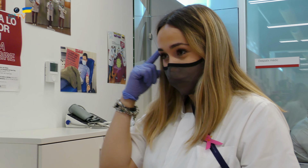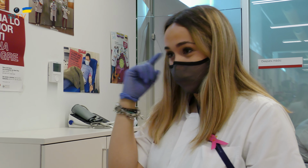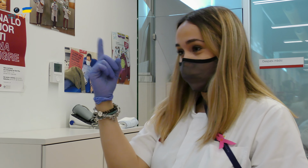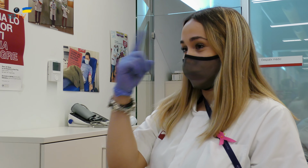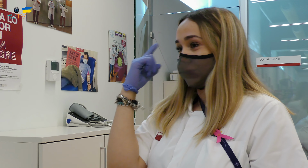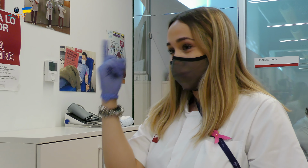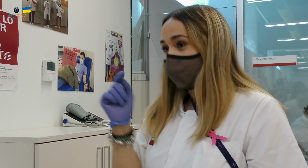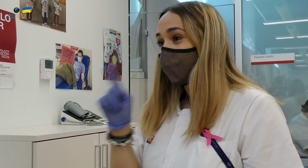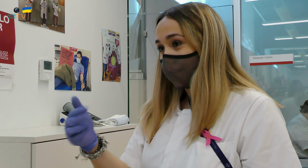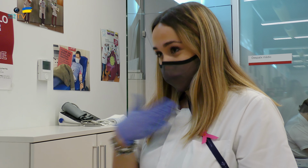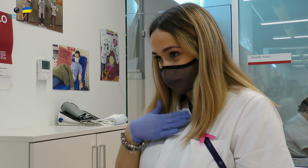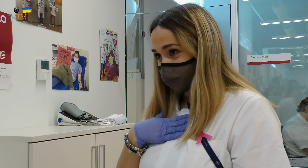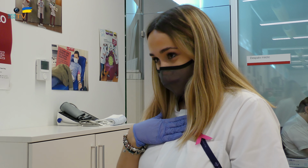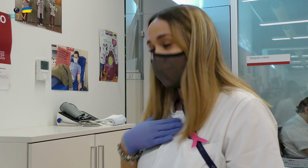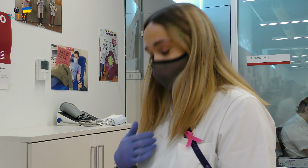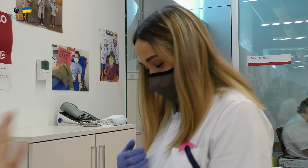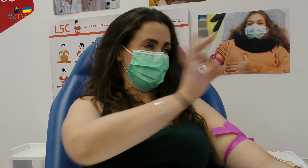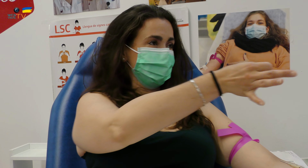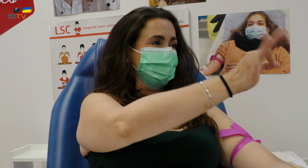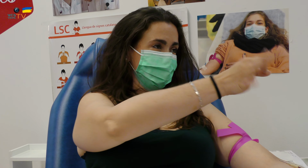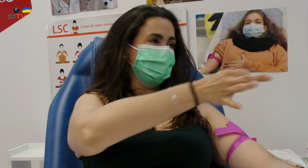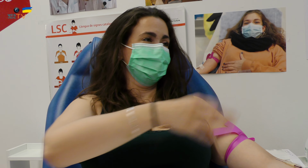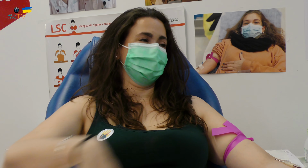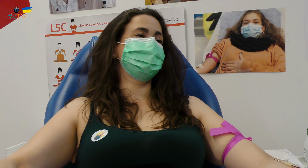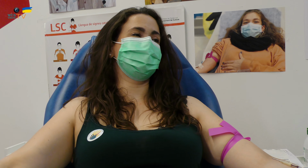Si et mareges m’avises. - Sí, sí.